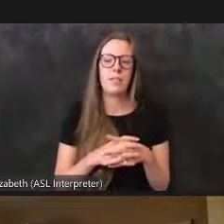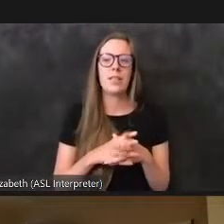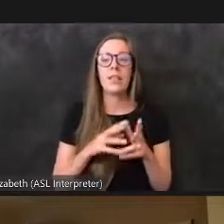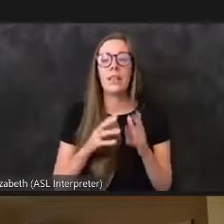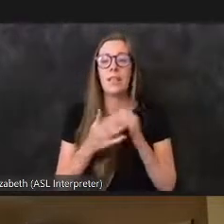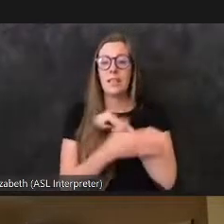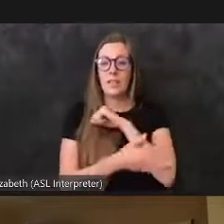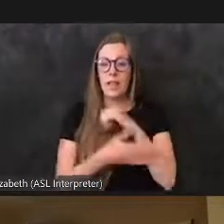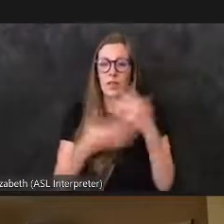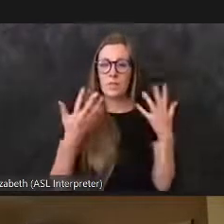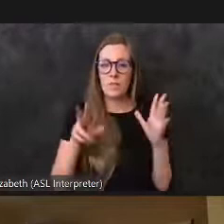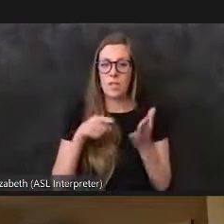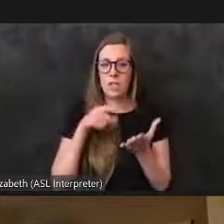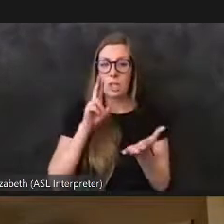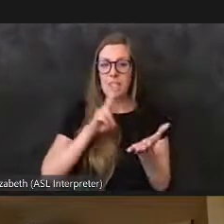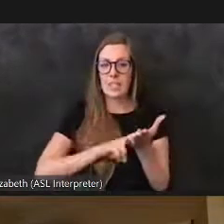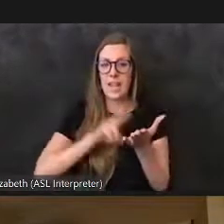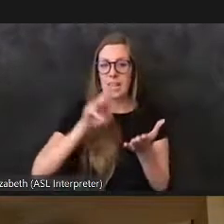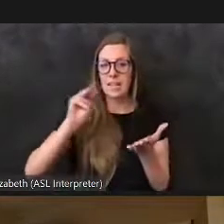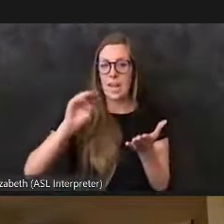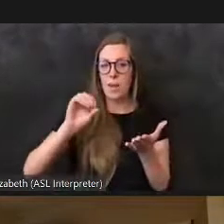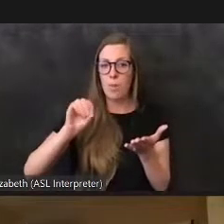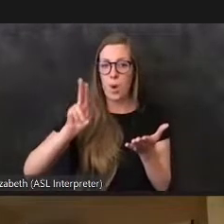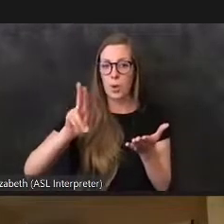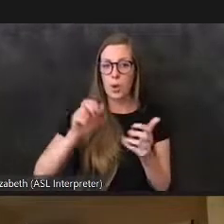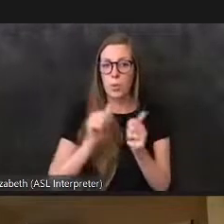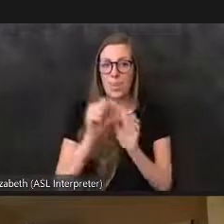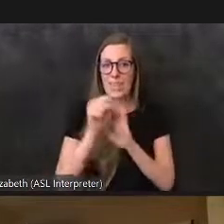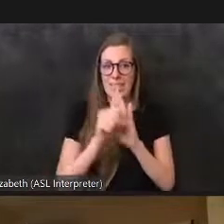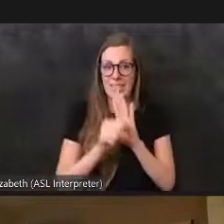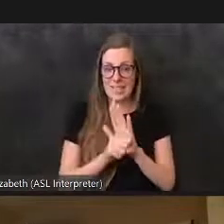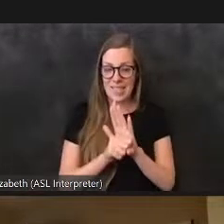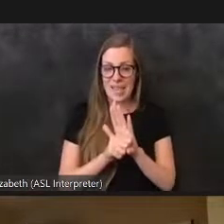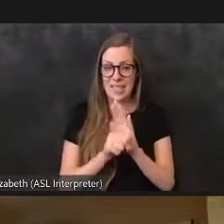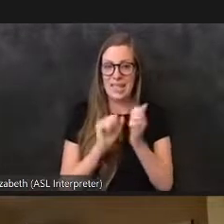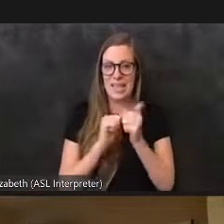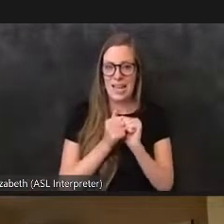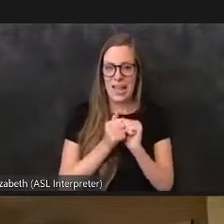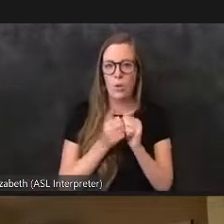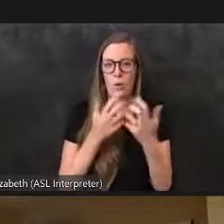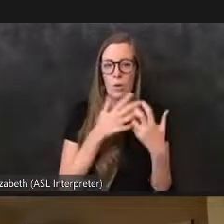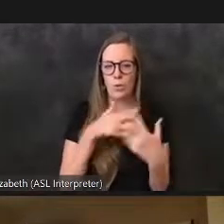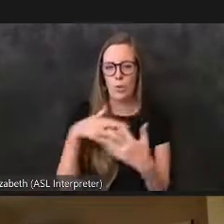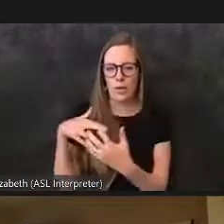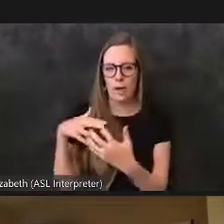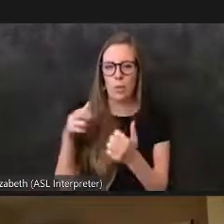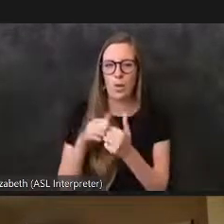El condado ha firmado un e-mail con el Estado con respecto a la distribución de vacunas y como va a funcionar esto.